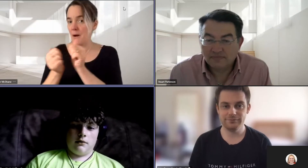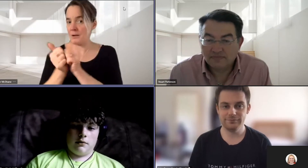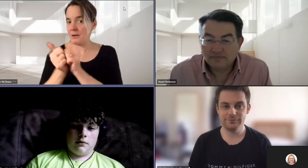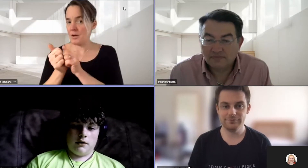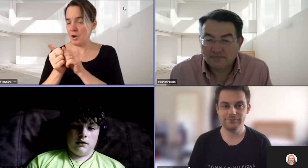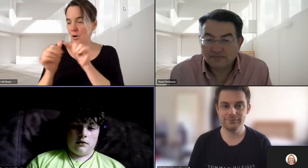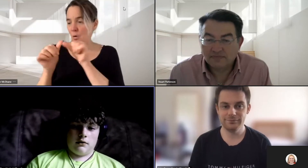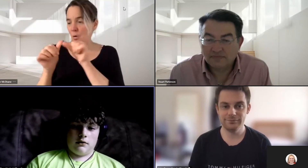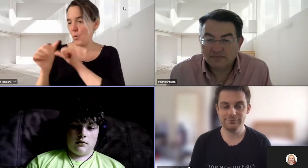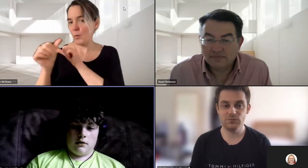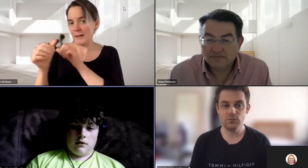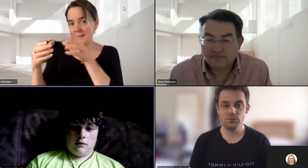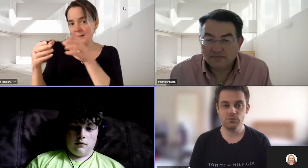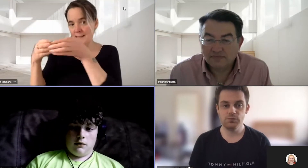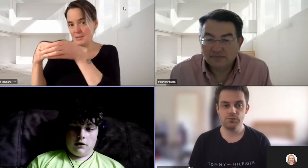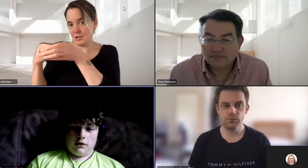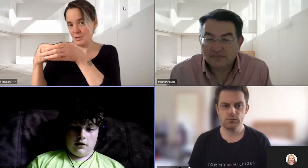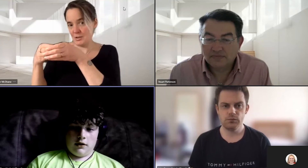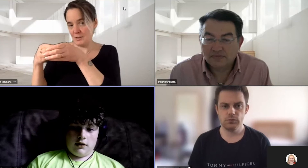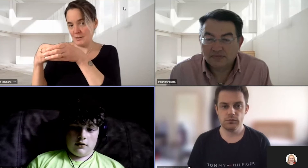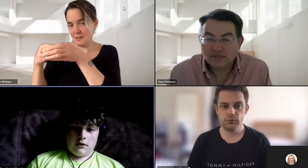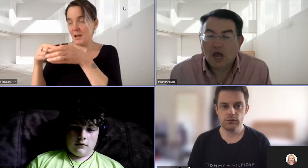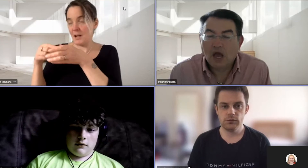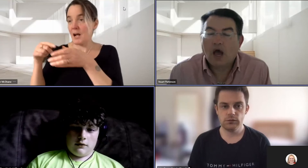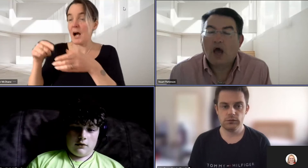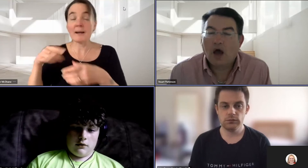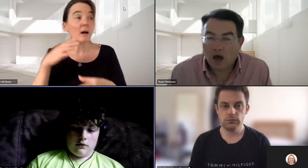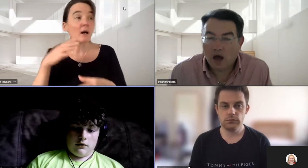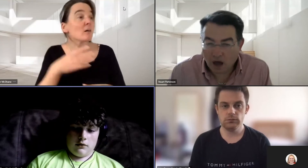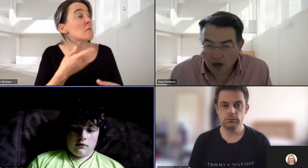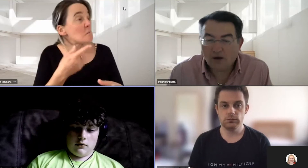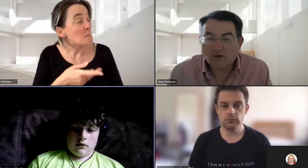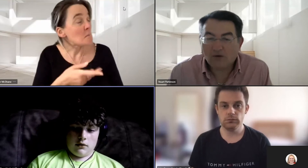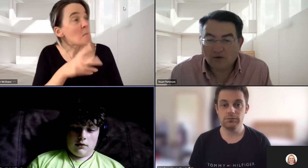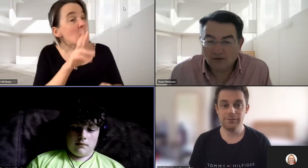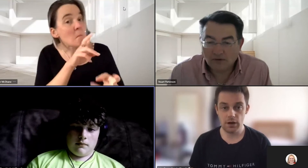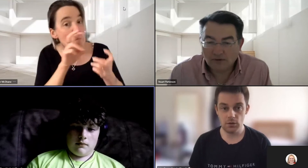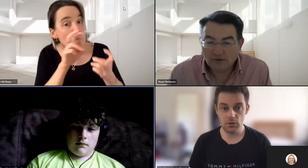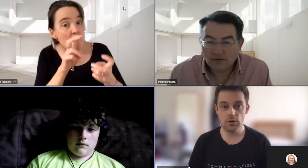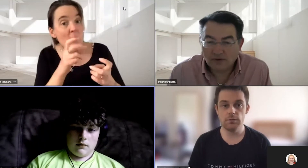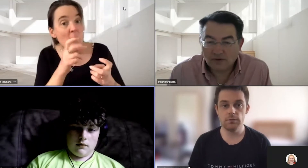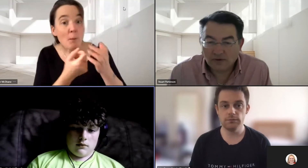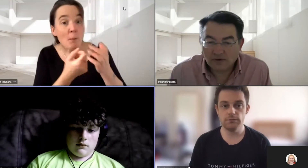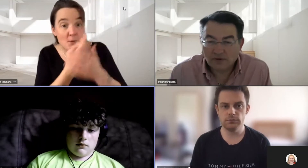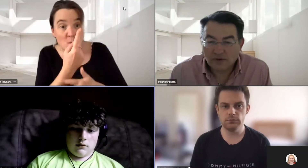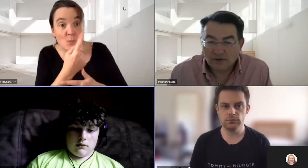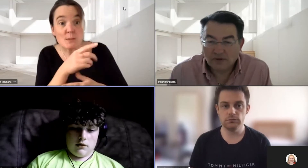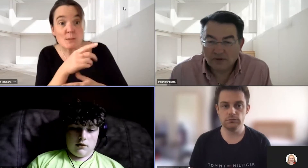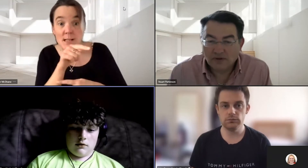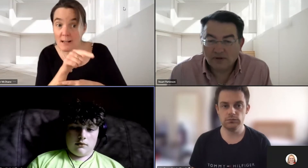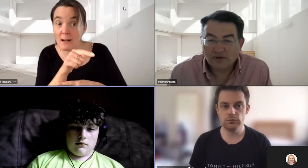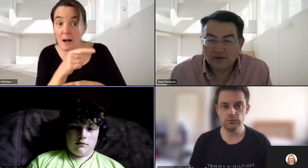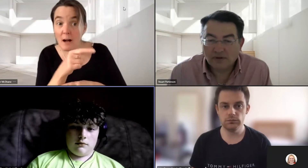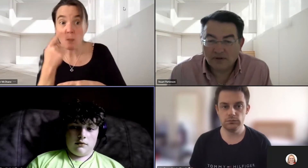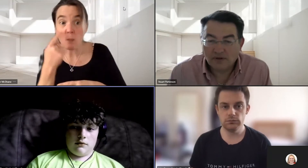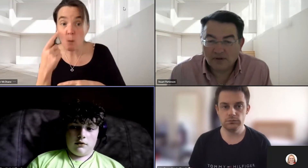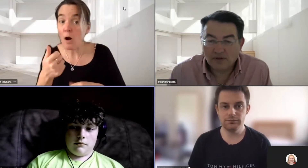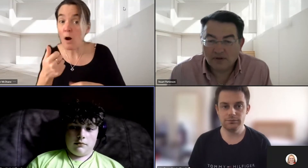ac yn brofiad da iawn hefyd.